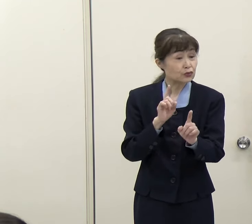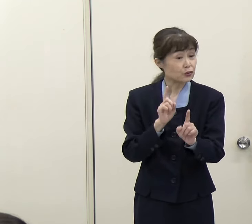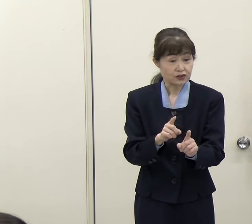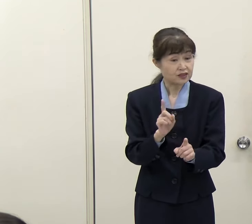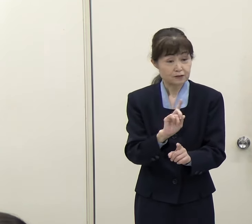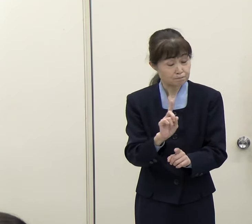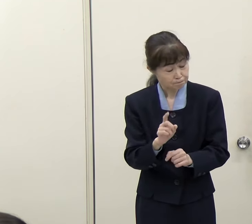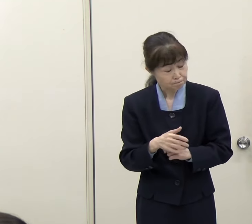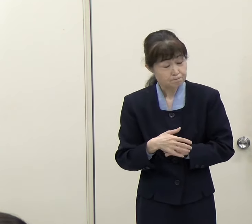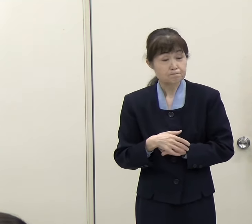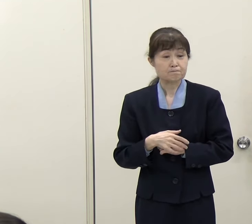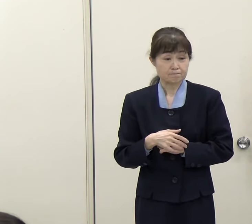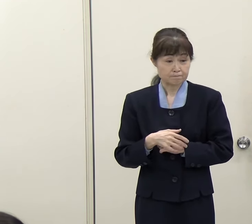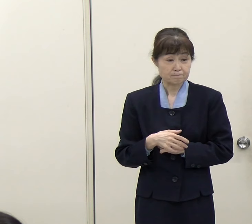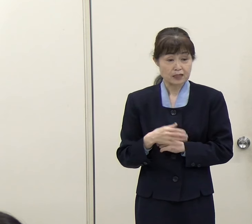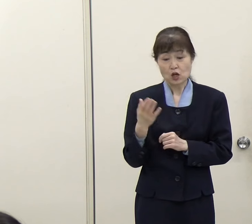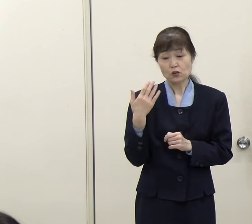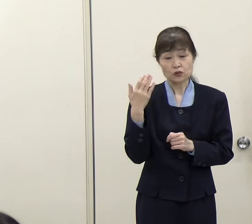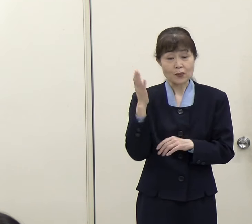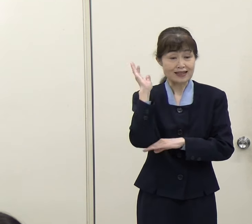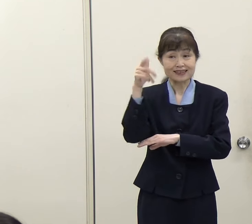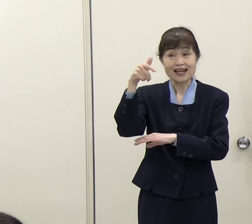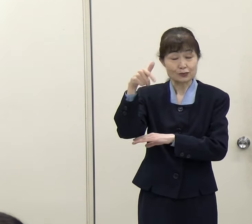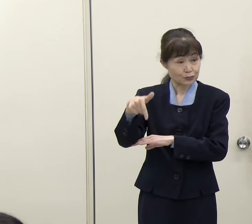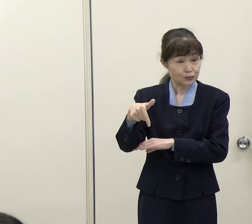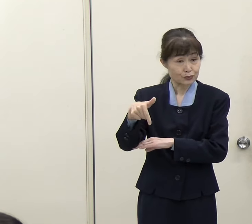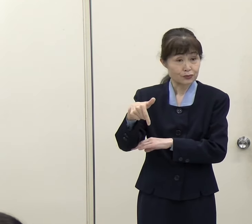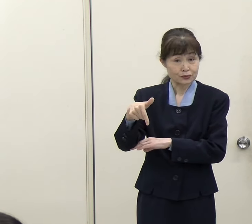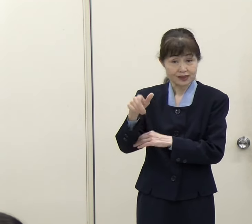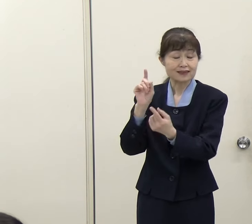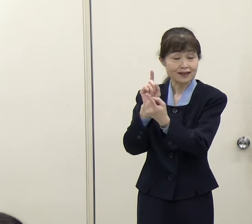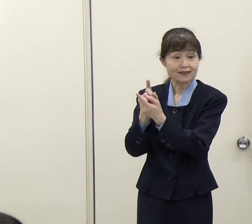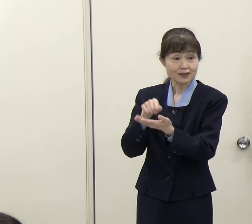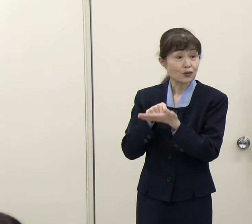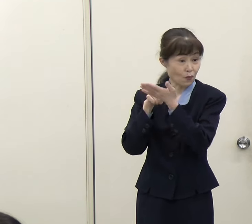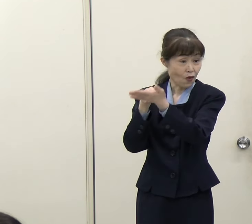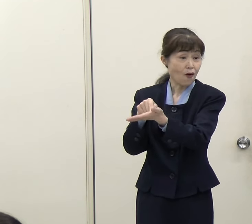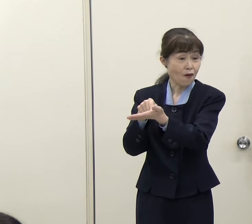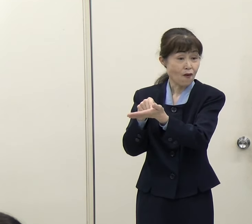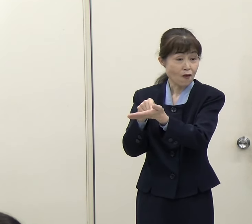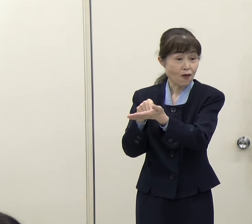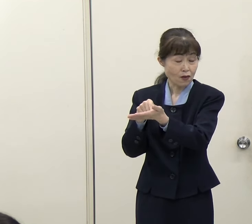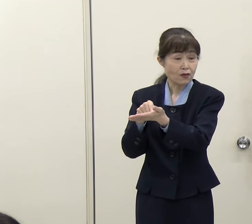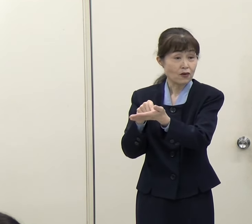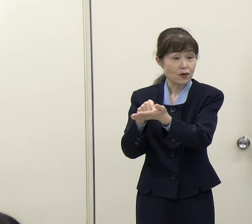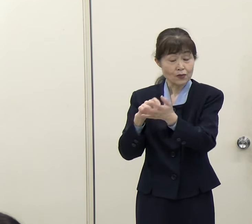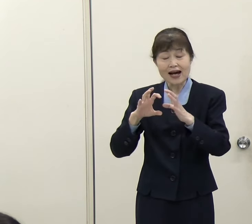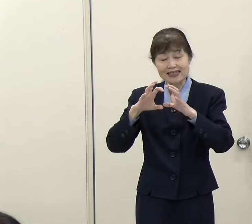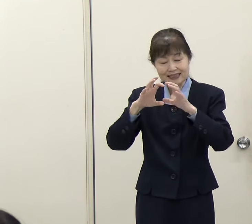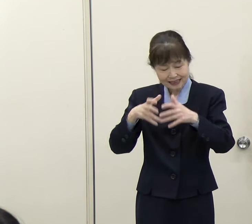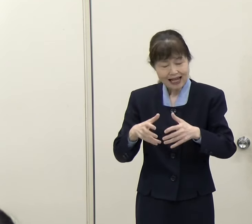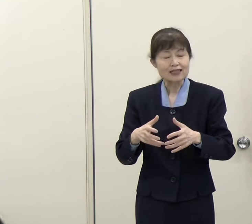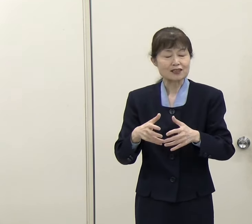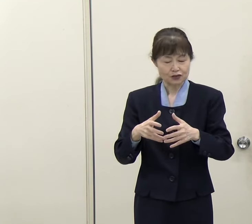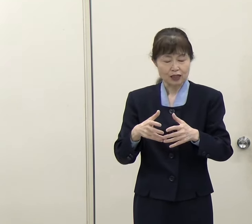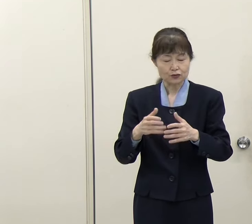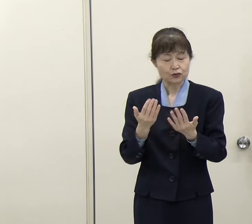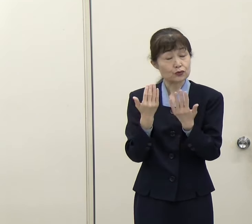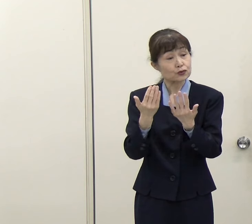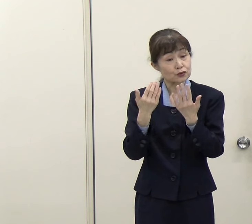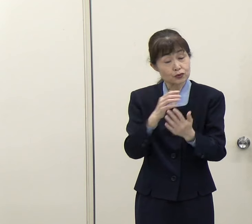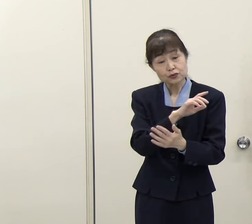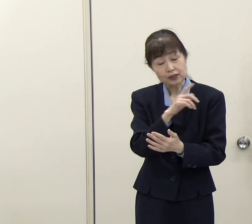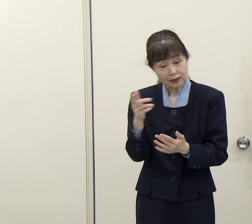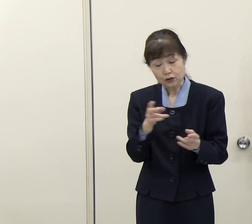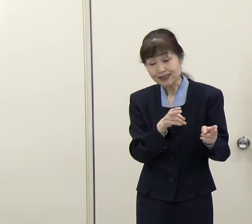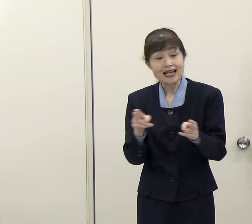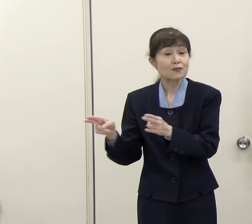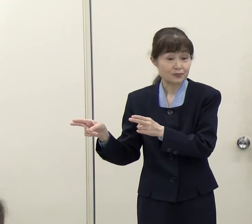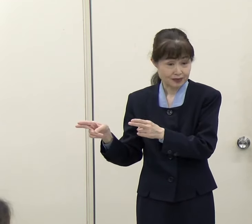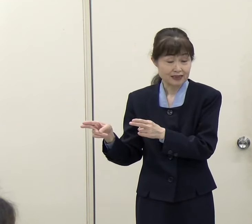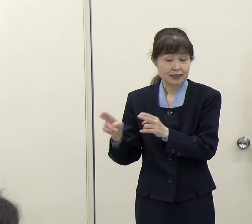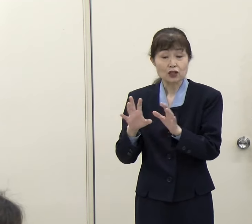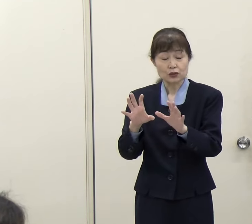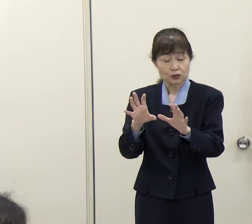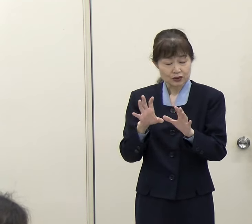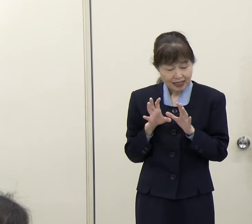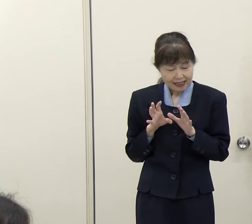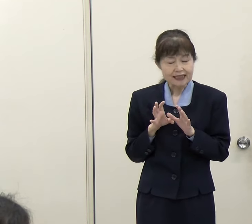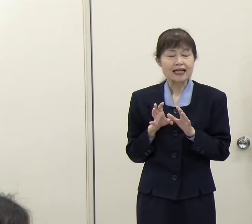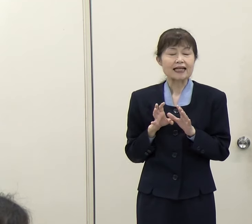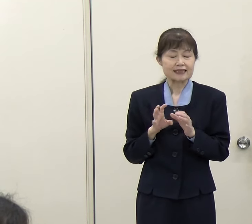それと、この間の政府への要望では、インターナショナルスクールの整備の財政支援やそういう受入れ体制構築に向けた支援という目的が入っていました。